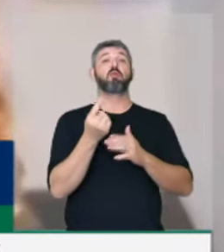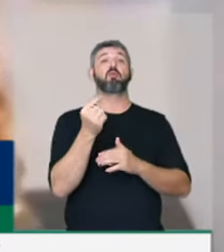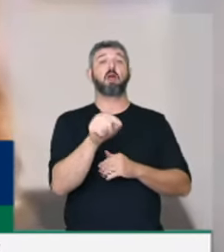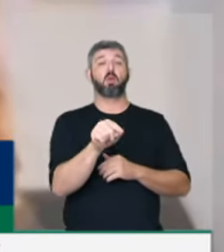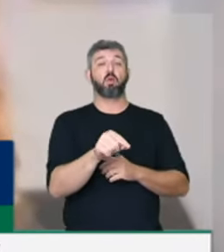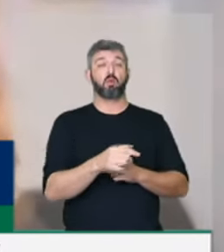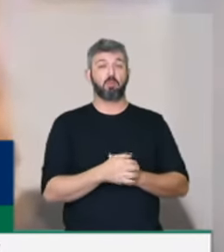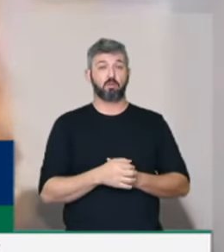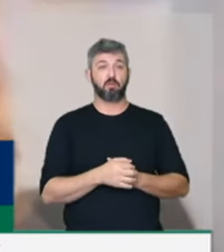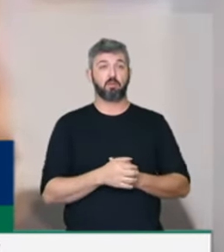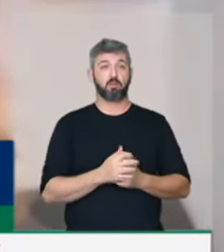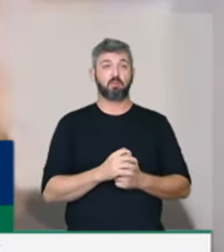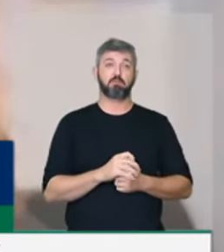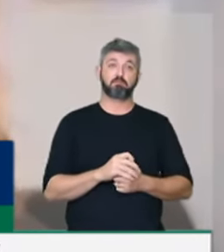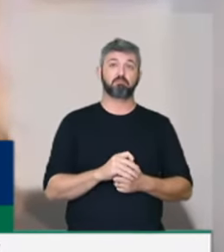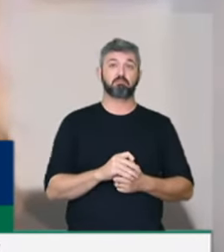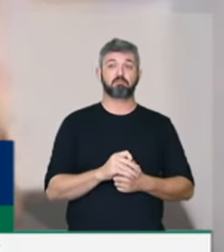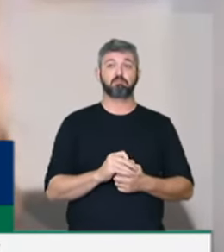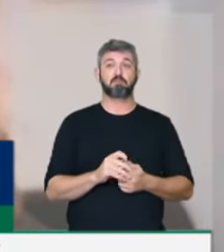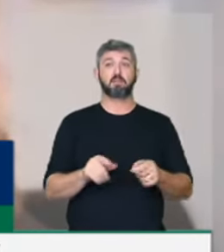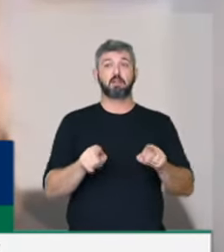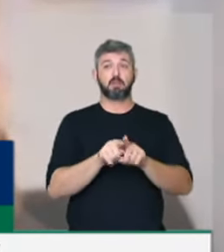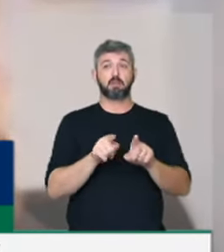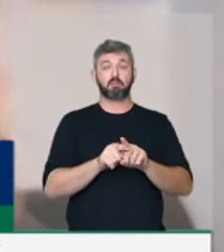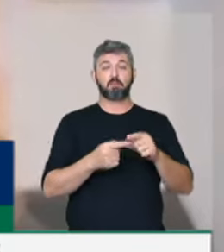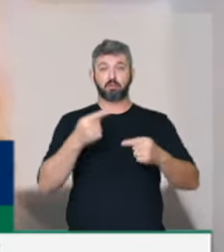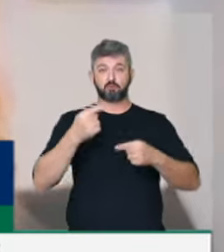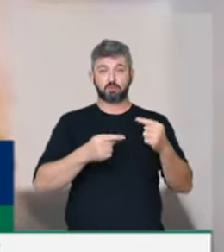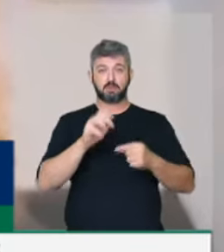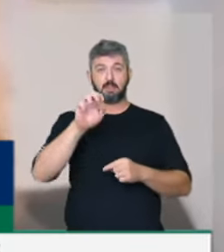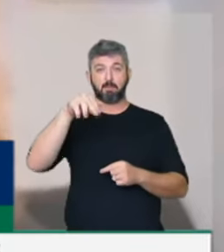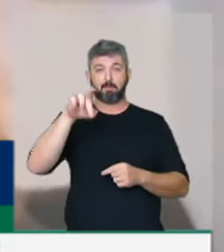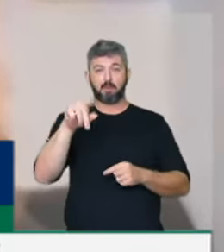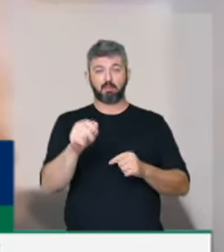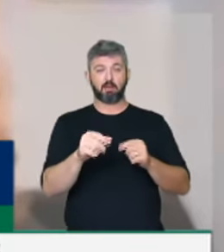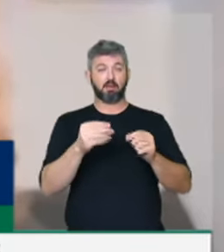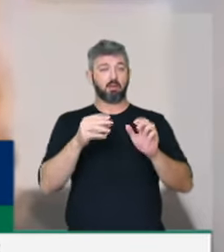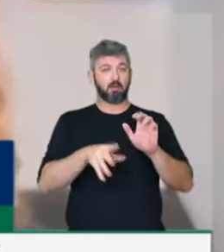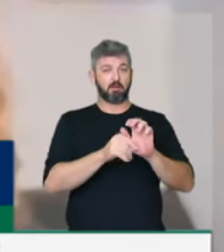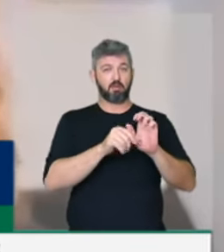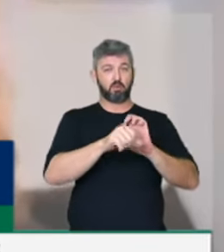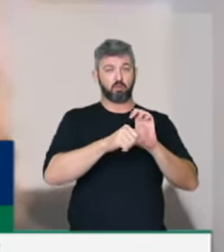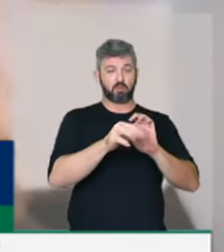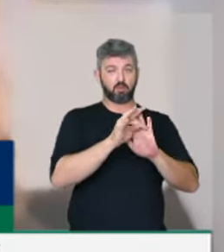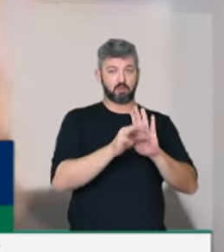TEXTO SAIA.... DE ACORDO COM O CRITÉRIO JUSTO PARA AMPLIAR OS LEITOS DE UTI COM A